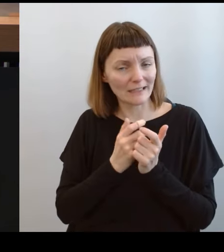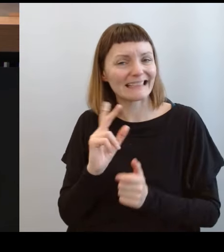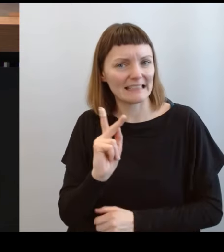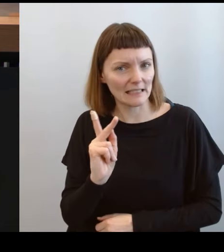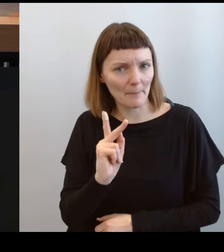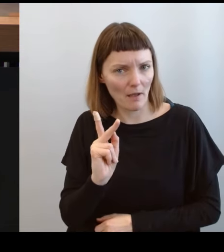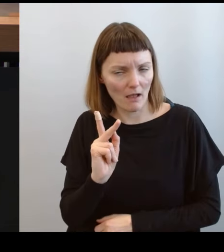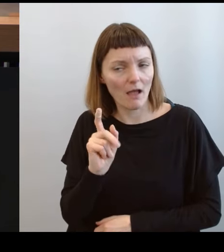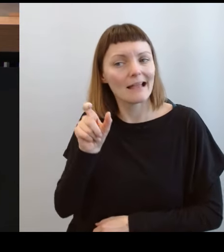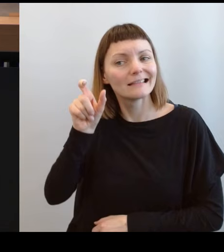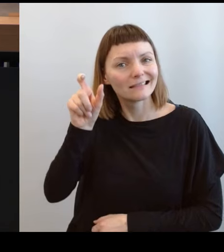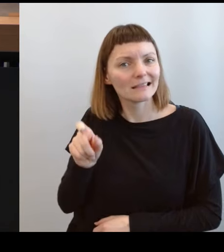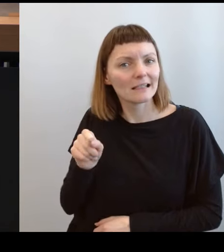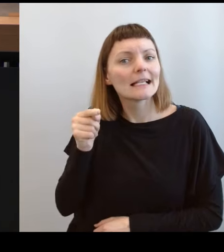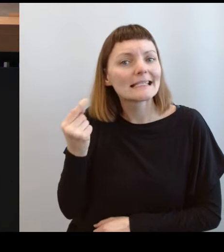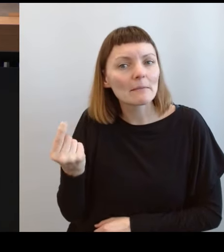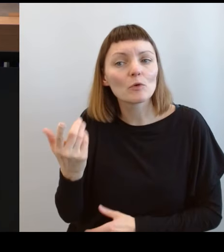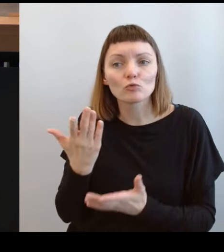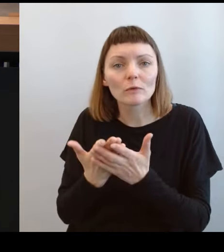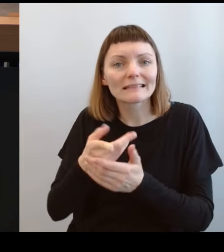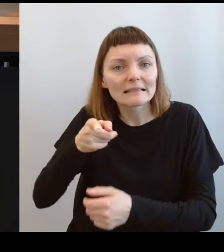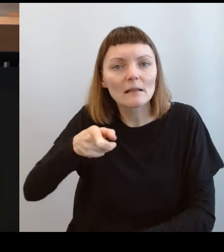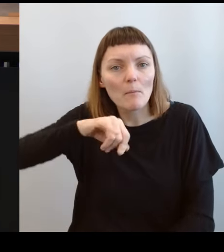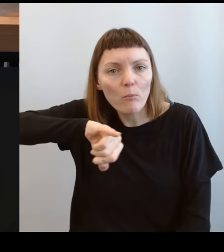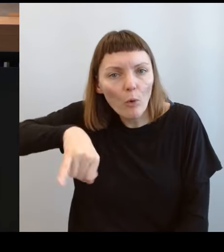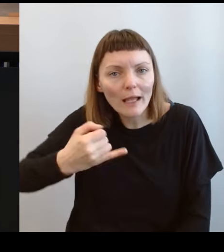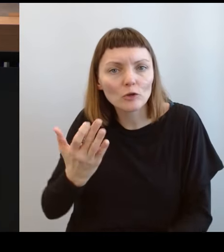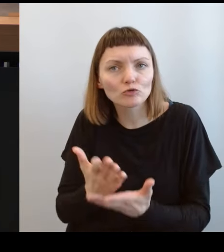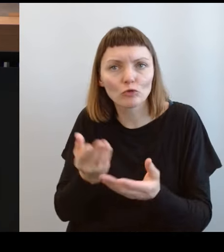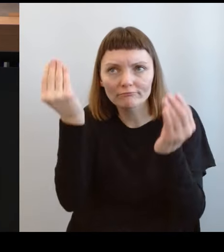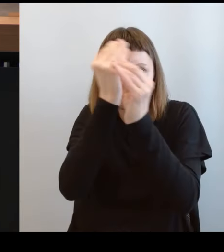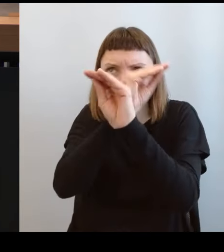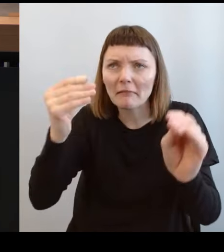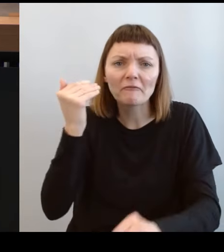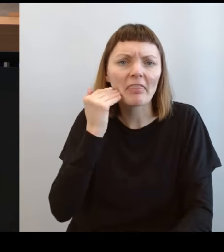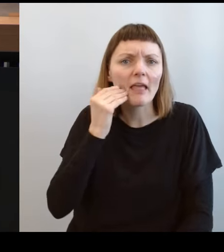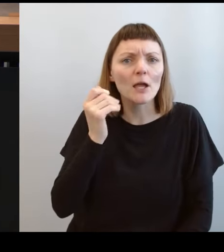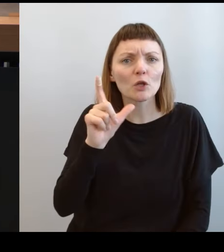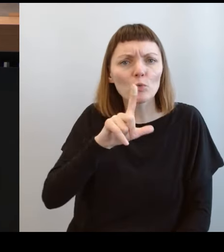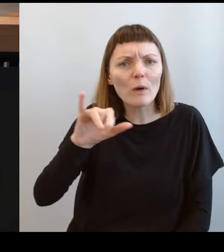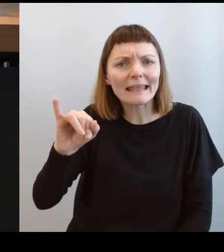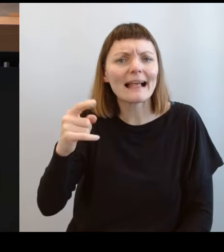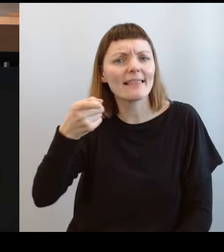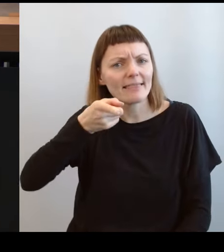Schon letztes Jahr im Juli und immer und immer wieder dieses Projekt tatsächlich in die Medien gebracht hat.